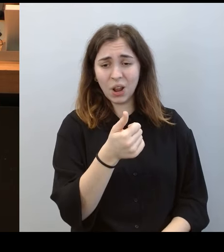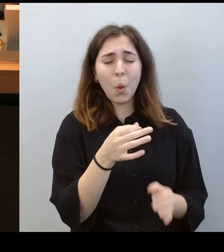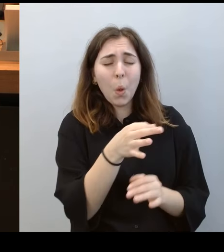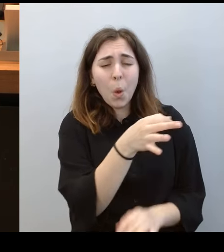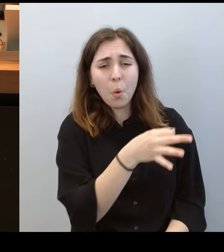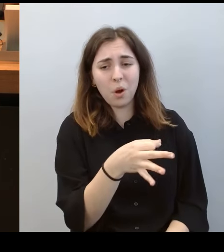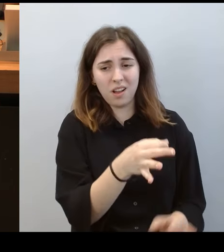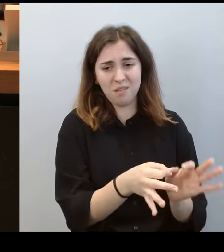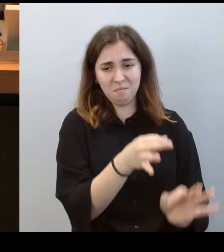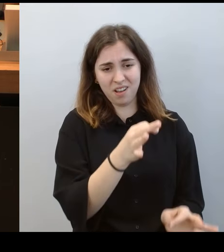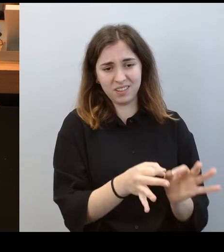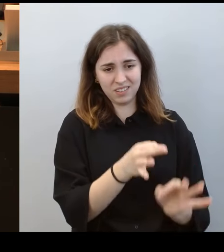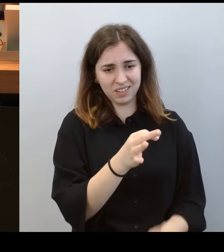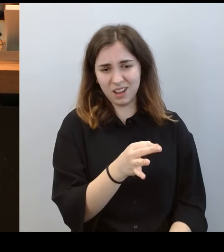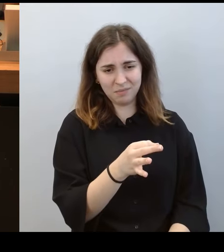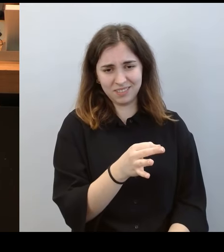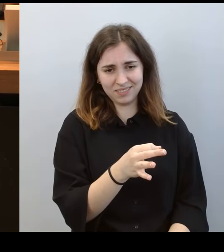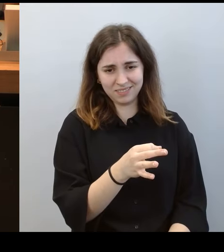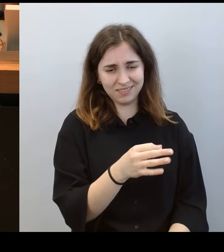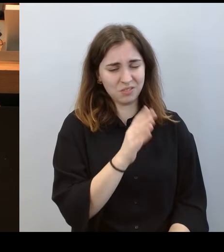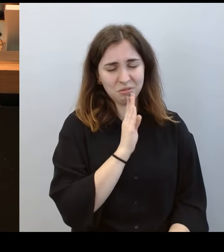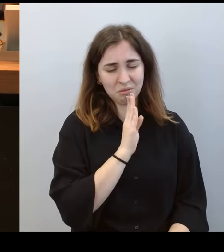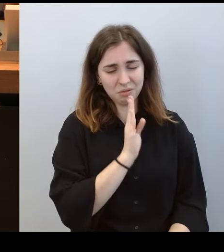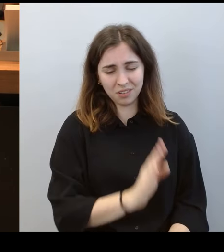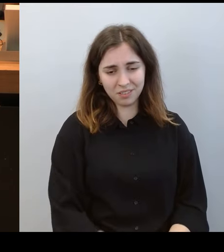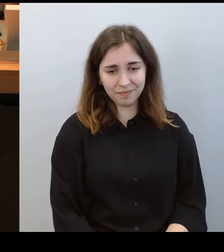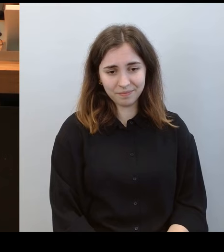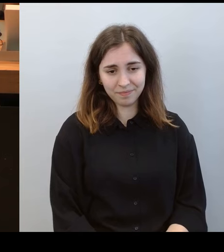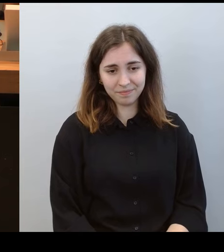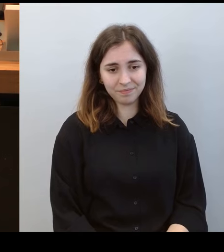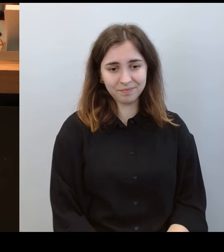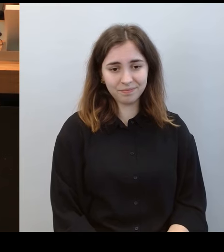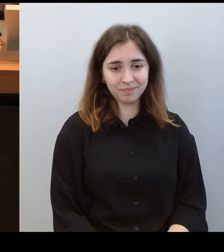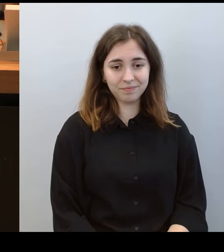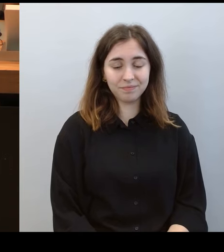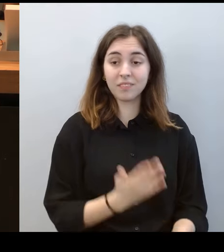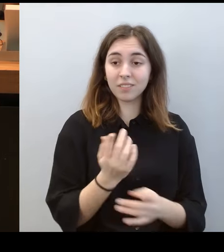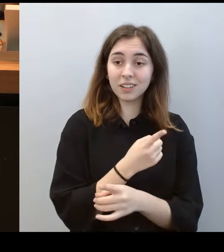möglich. Wer sich angeschaut hat, die kurzfristige Verschlechterung der